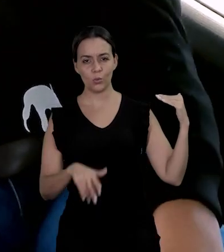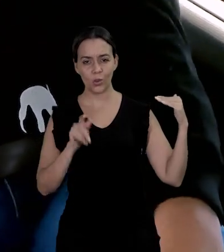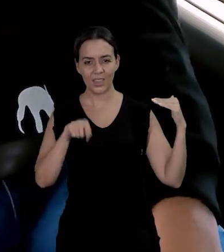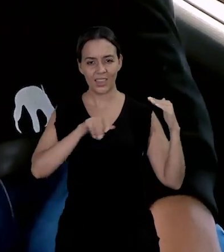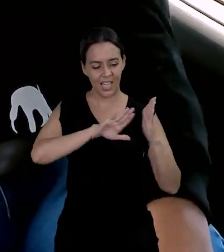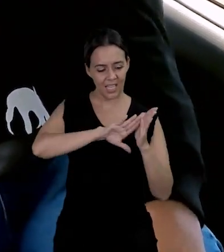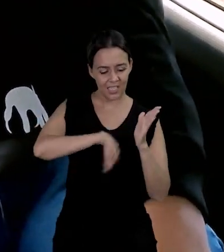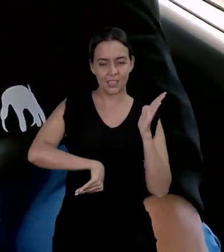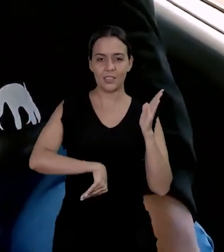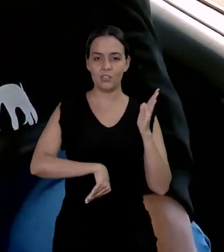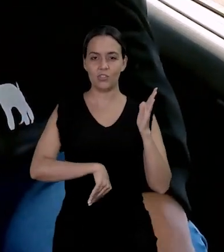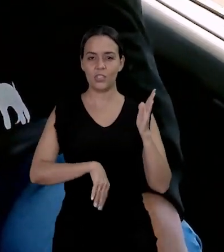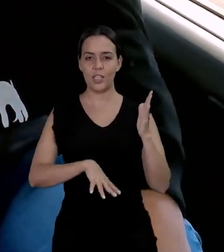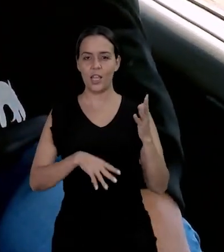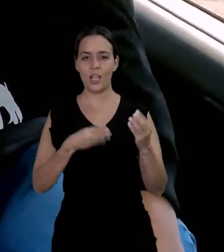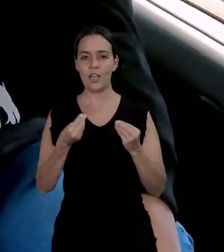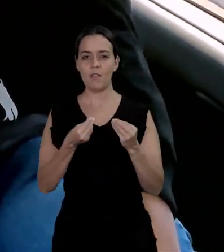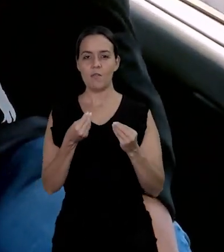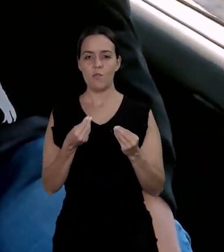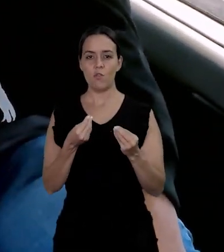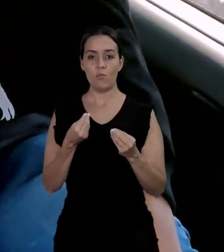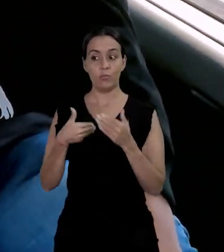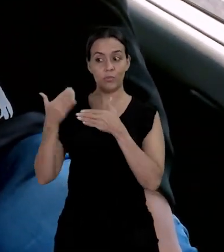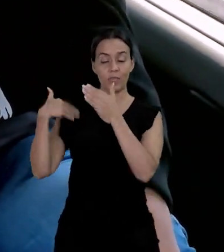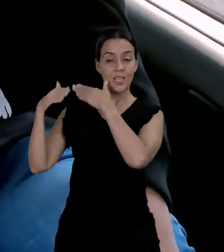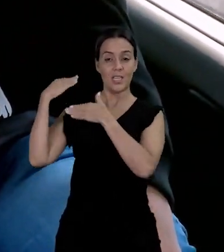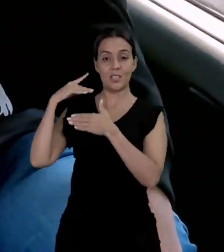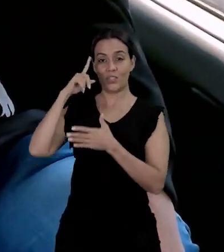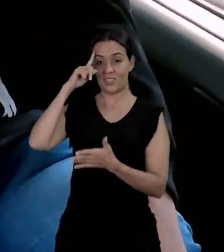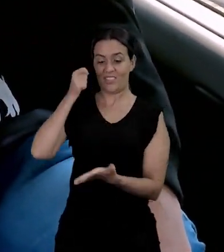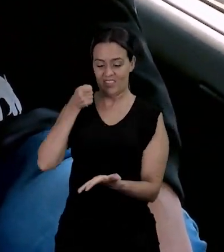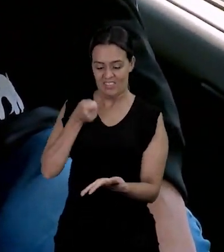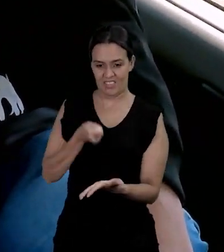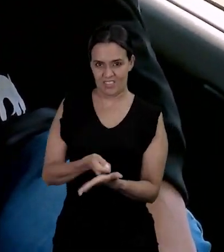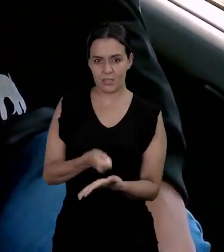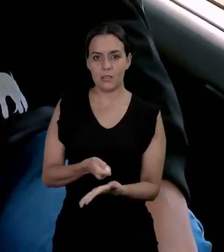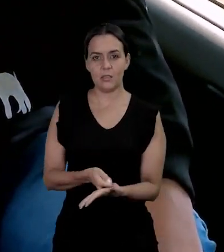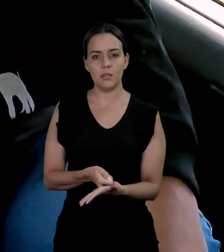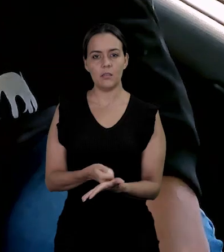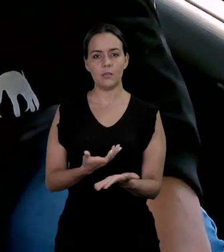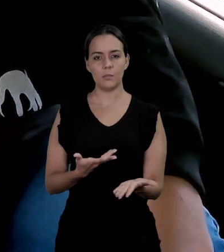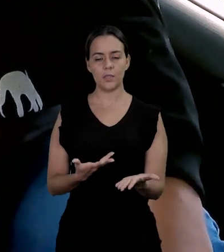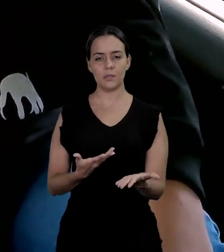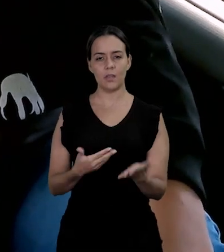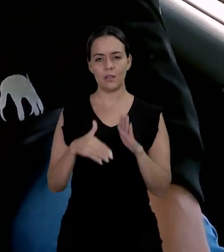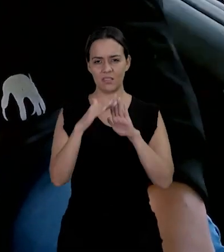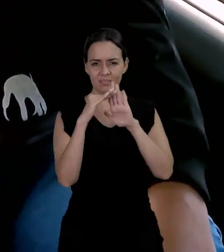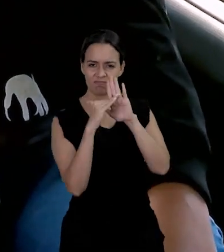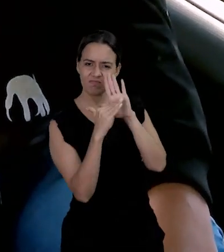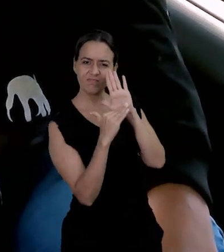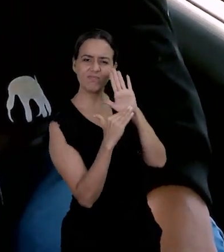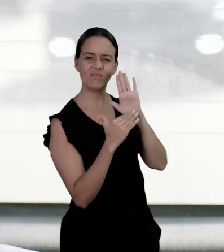culturalmente definidas, arbitrárias, e não estou dizendo que elas sejam desnecessárias, mas